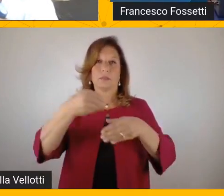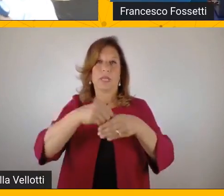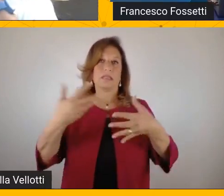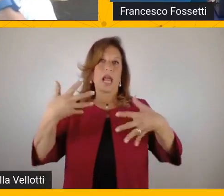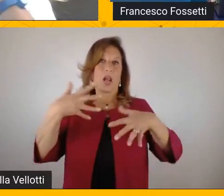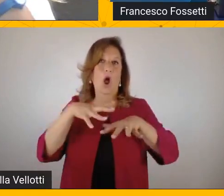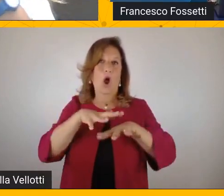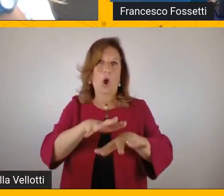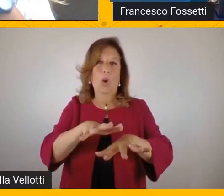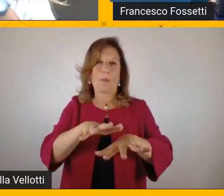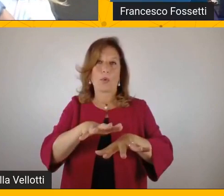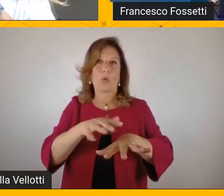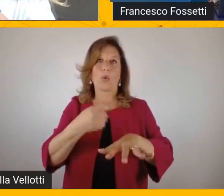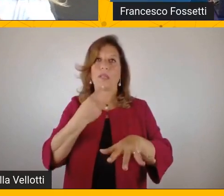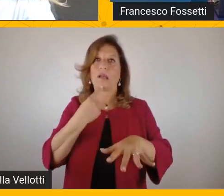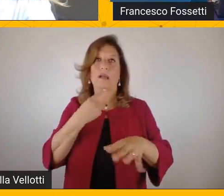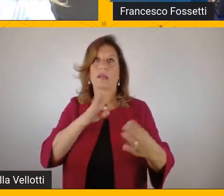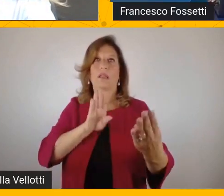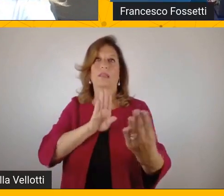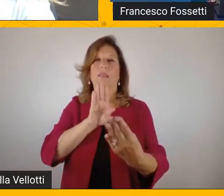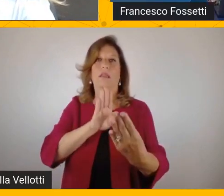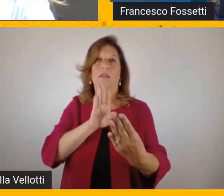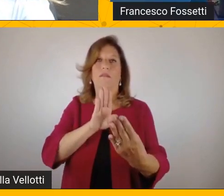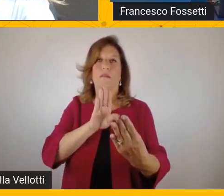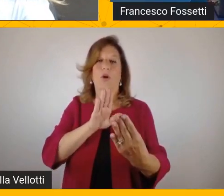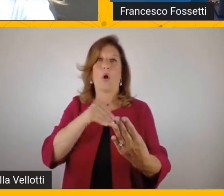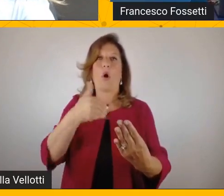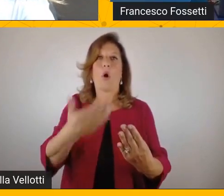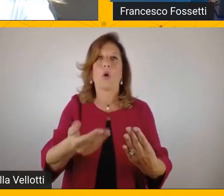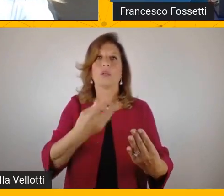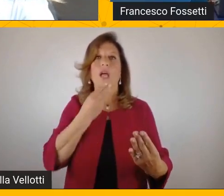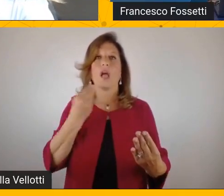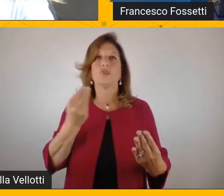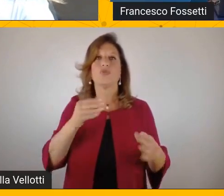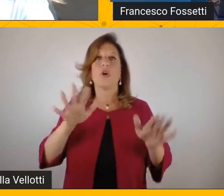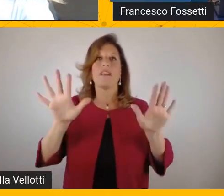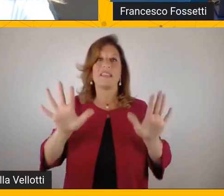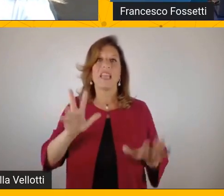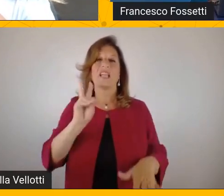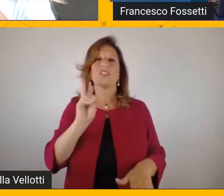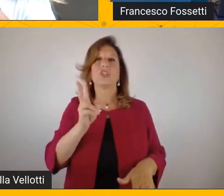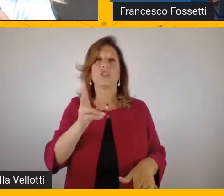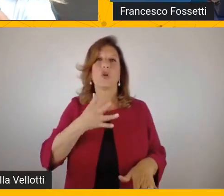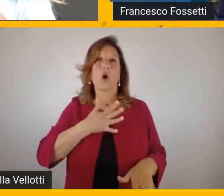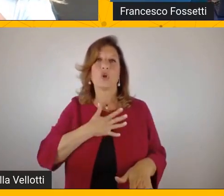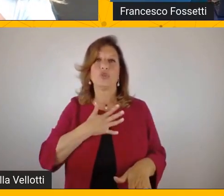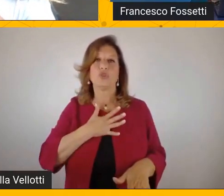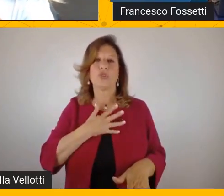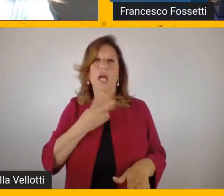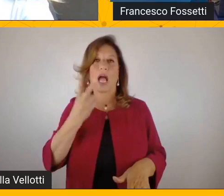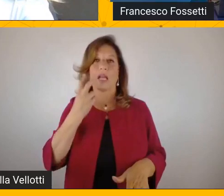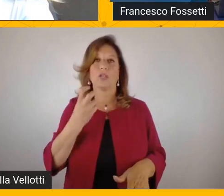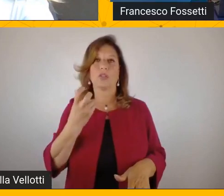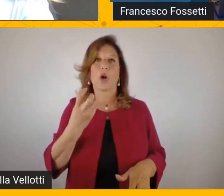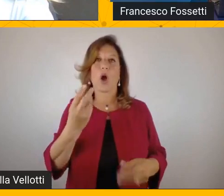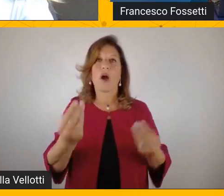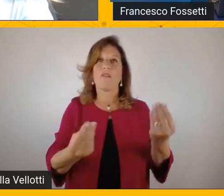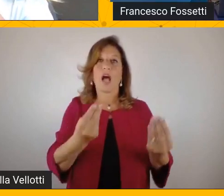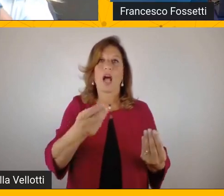della community perché poi non sai mai nemmeno chi ti trovi davanti, magari c'è un un giovane di dieci, dodici anni